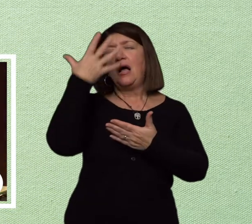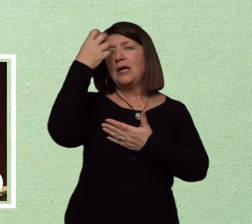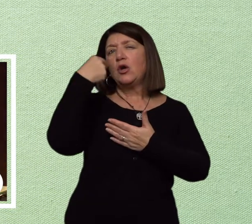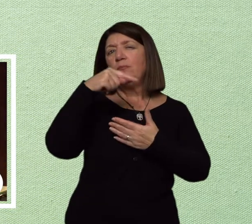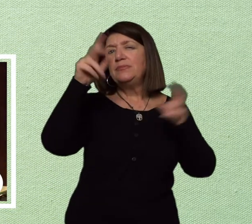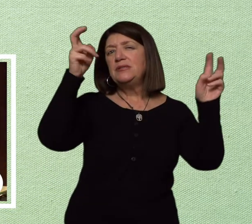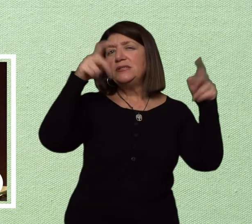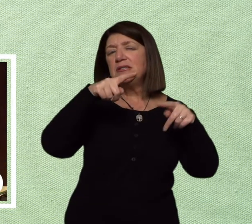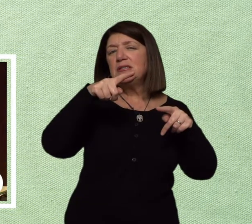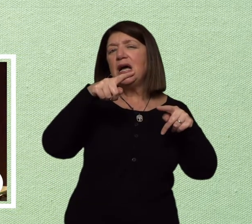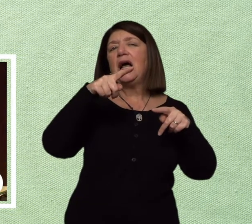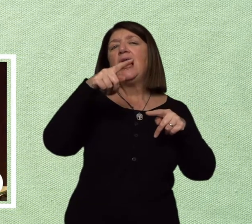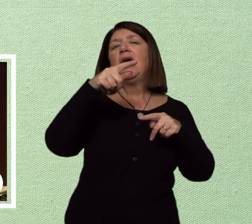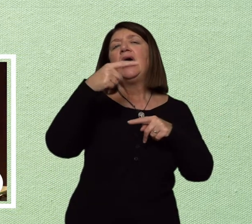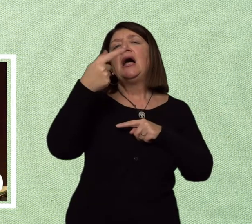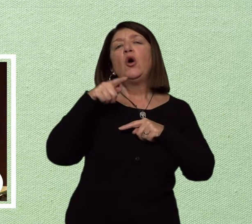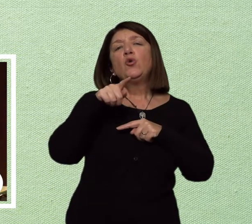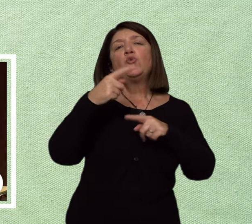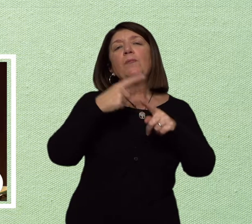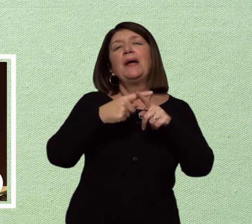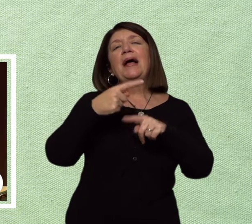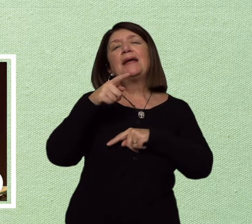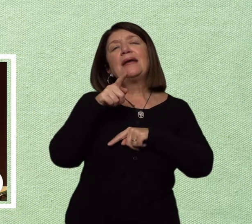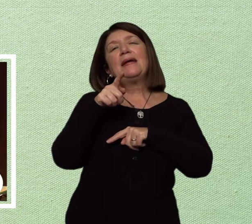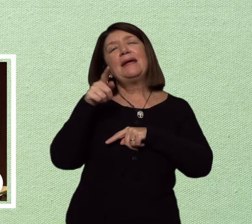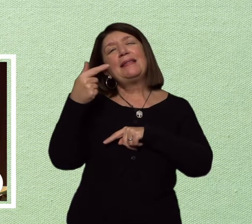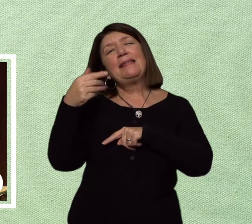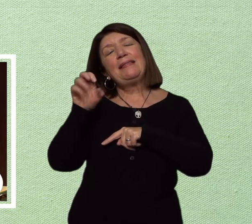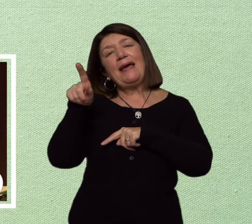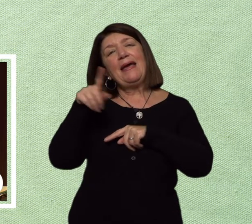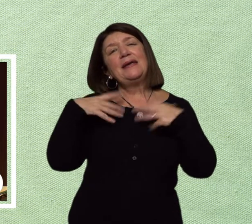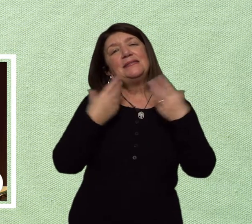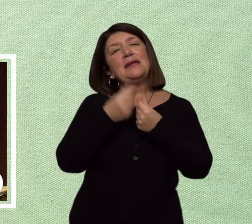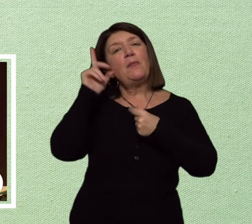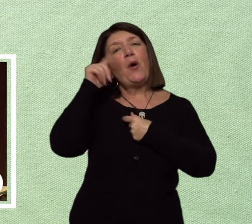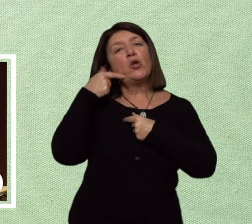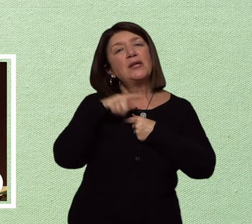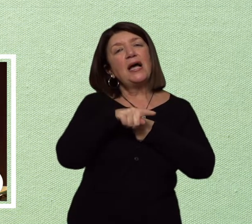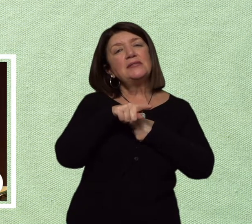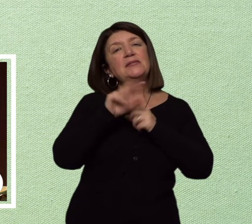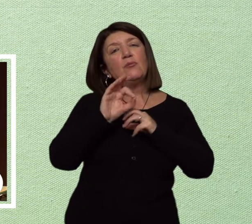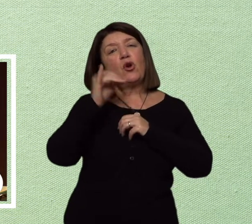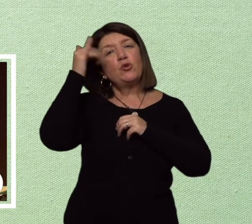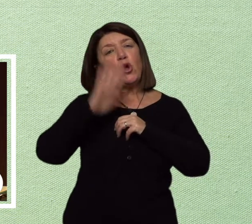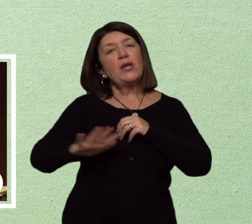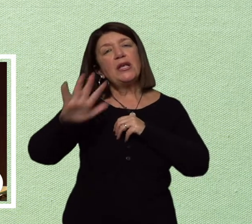dell'InformadisAbile di Torino in collaborazione con associazione Volonwrite, come al solito